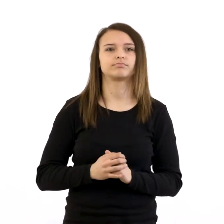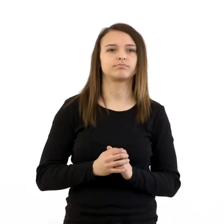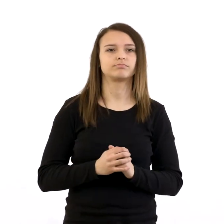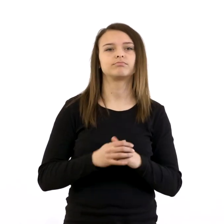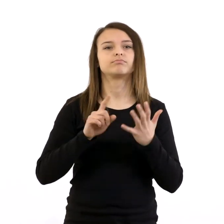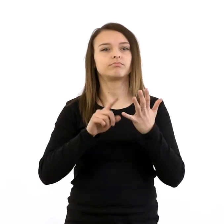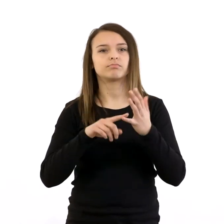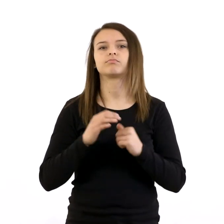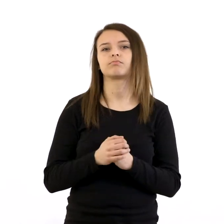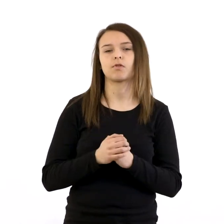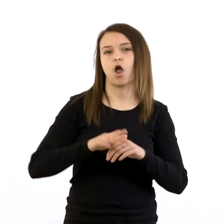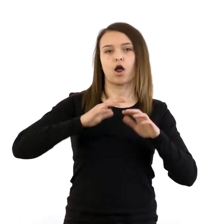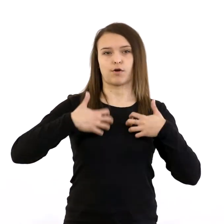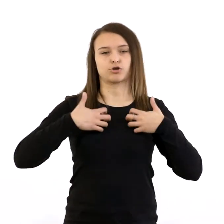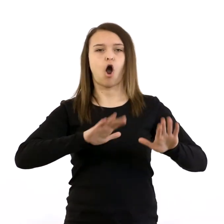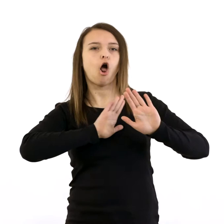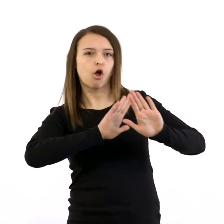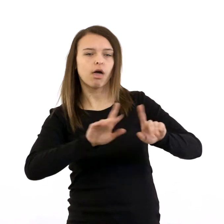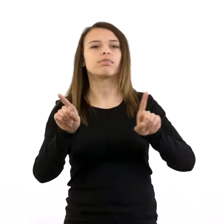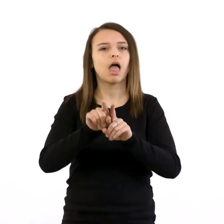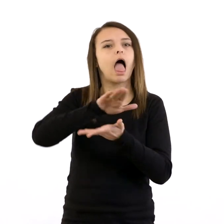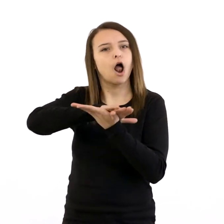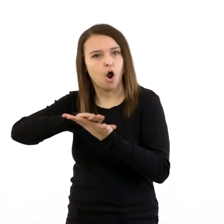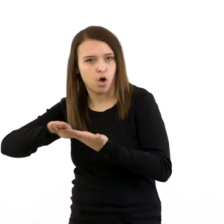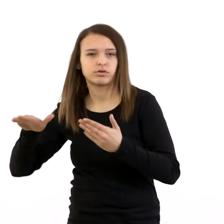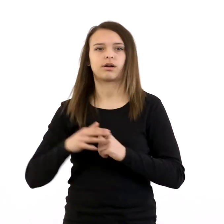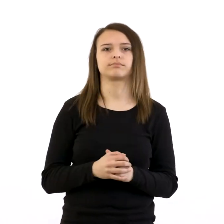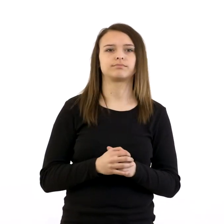ekologia i ochrona zwierząt,